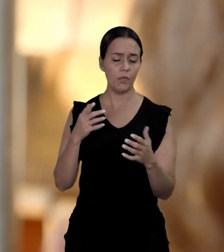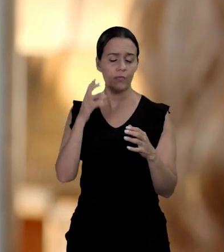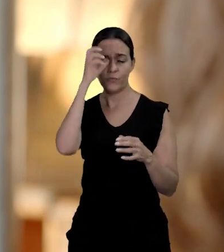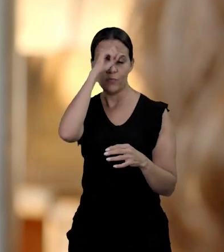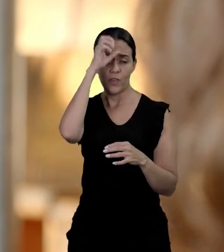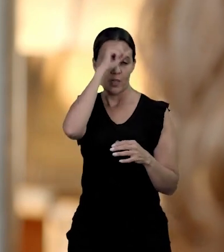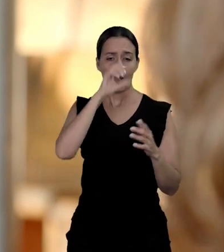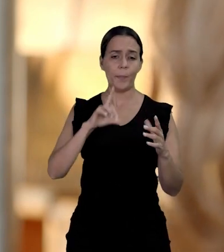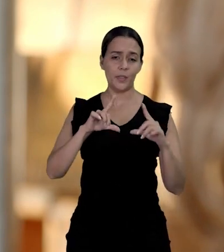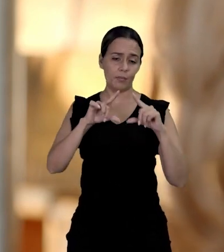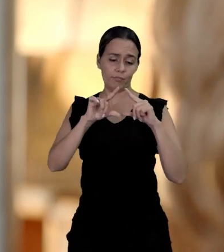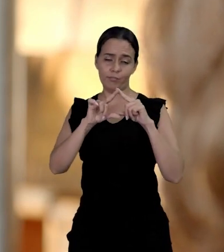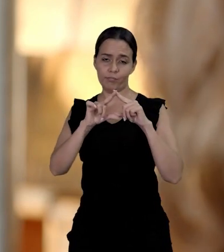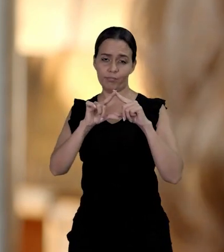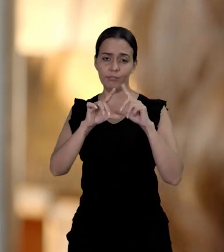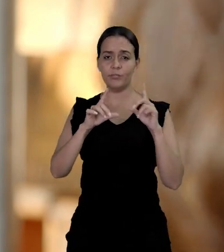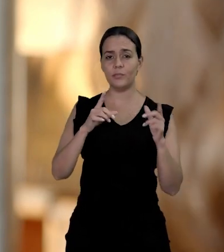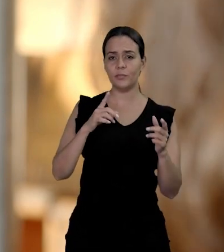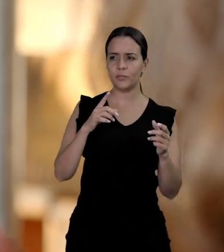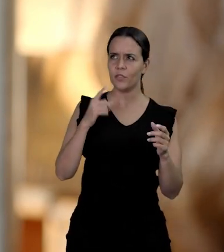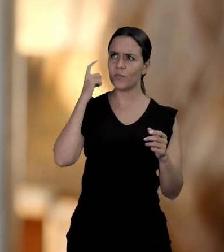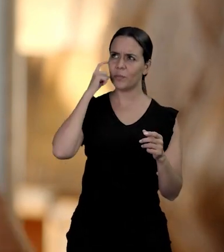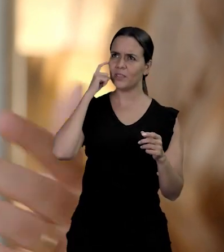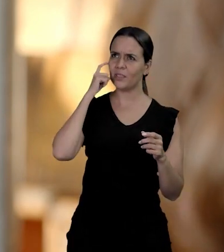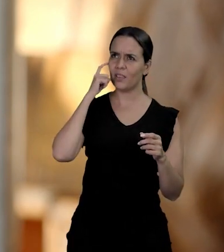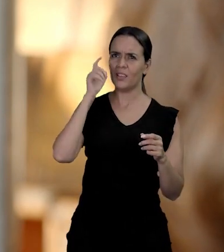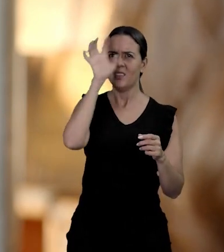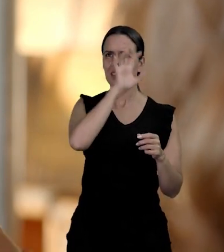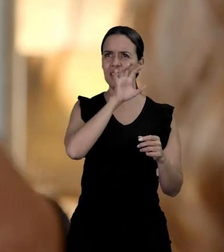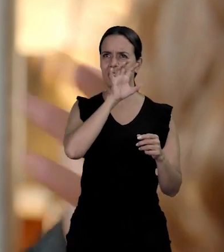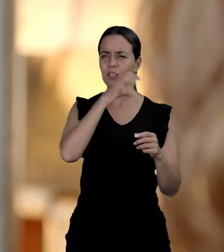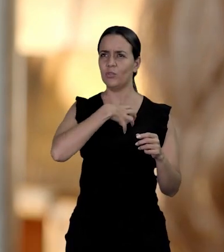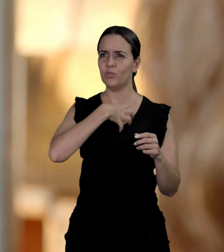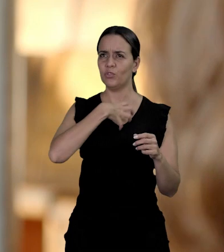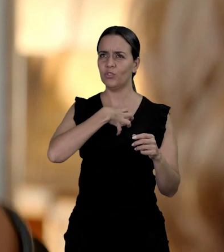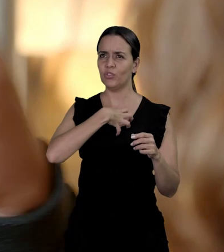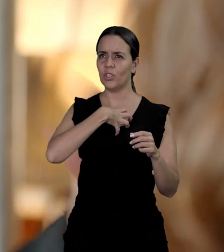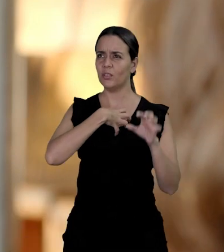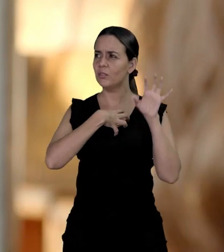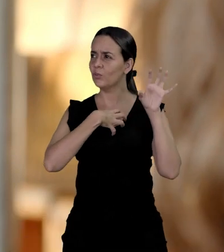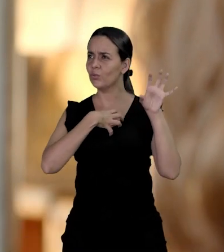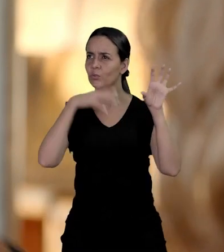Você vai aprender o Teorema de Pitágoras pensando num estado. Quando você usa? Para que isso funciona?